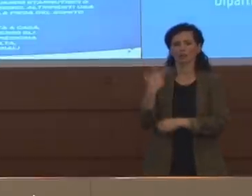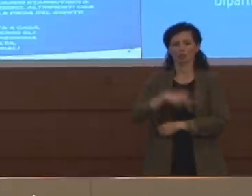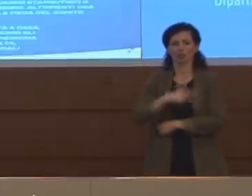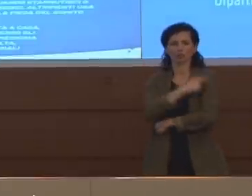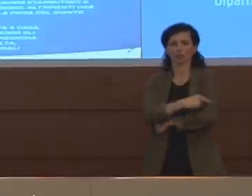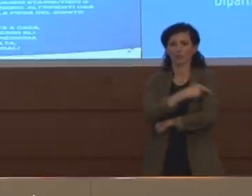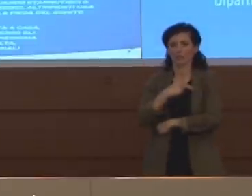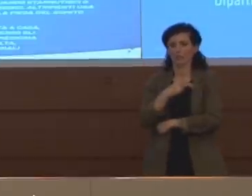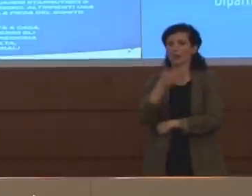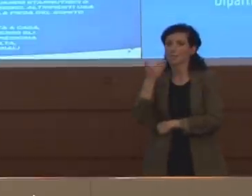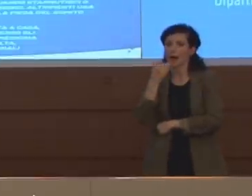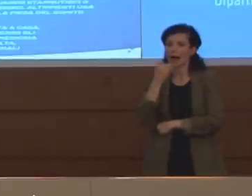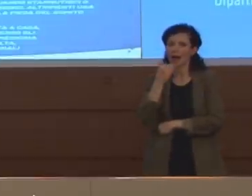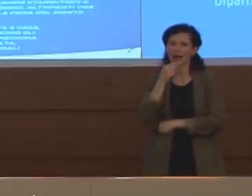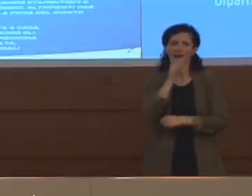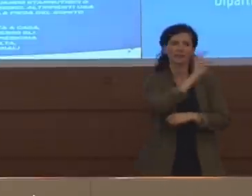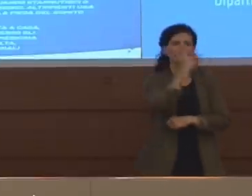nelle strutture più colpite.